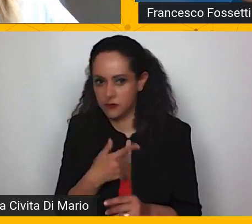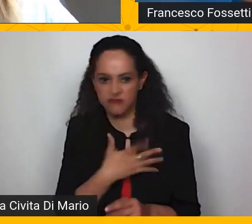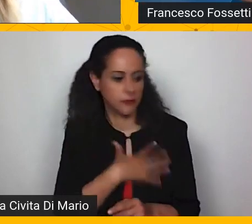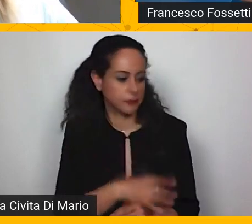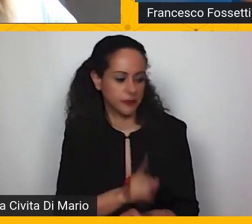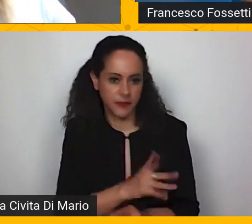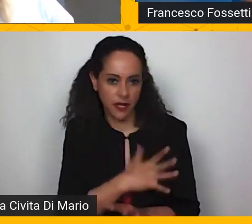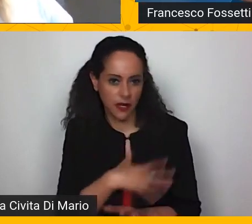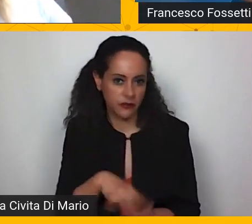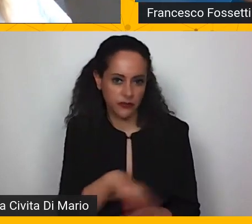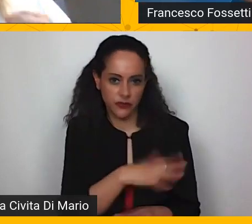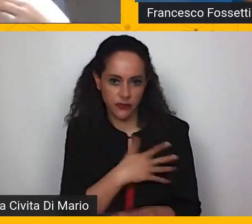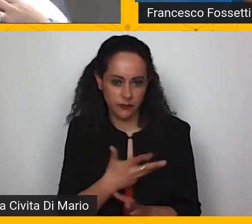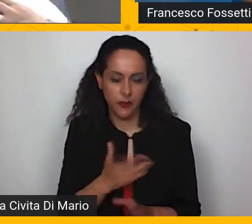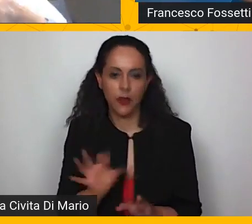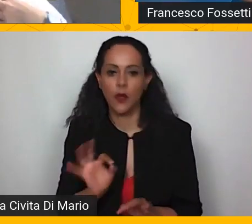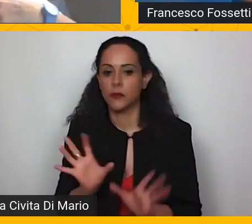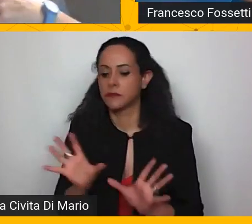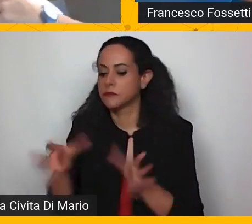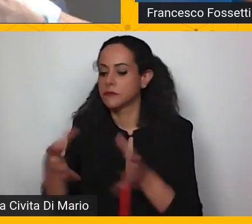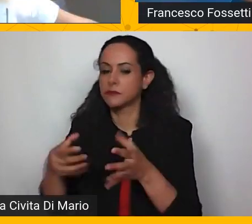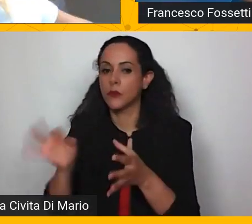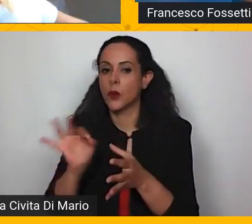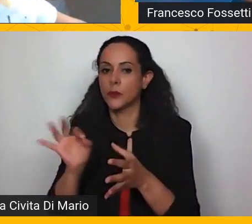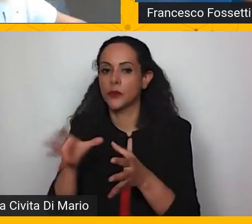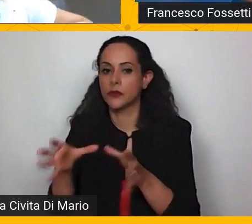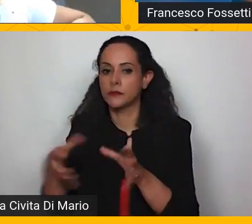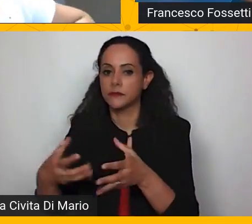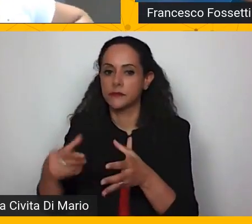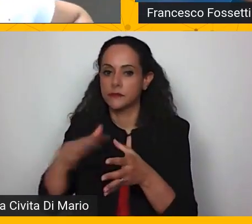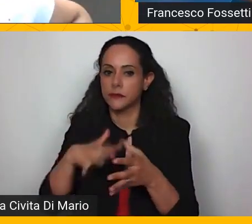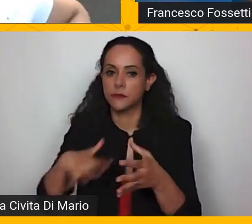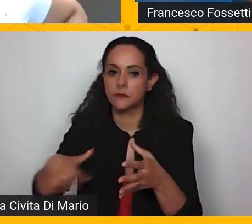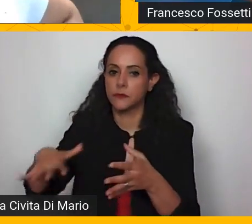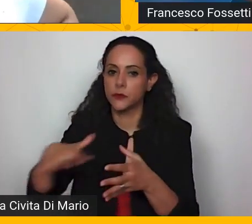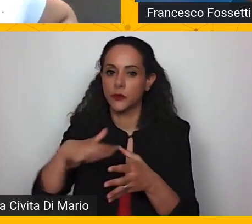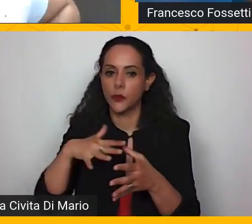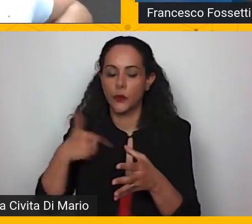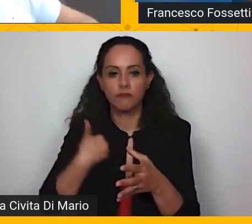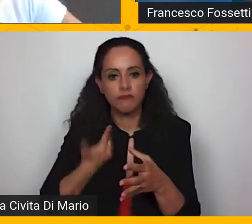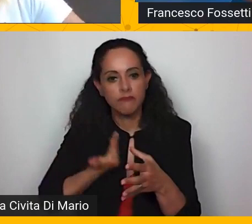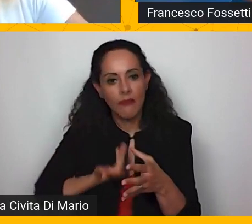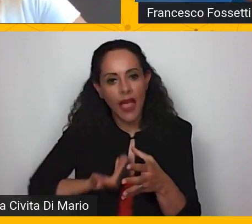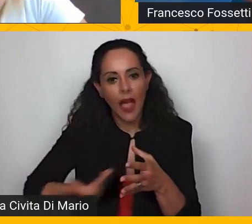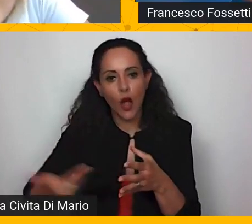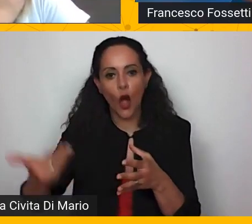perché si trova invece magari